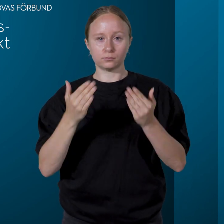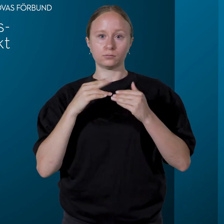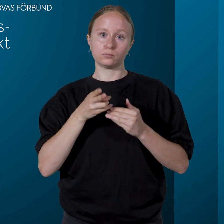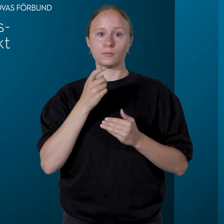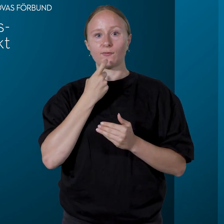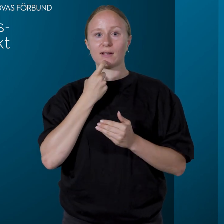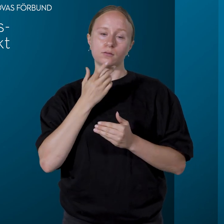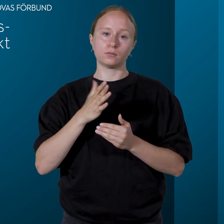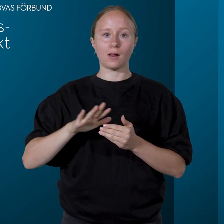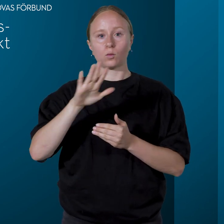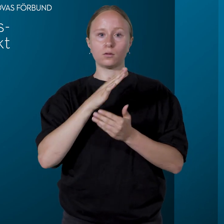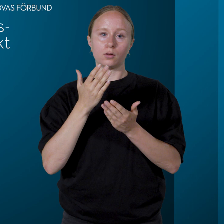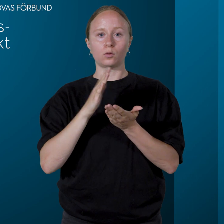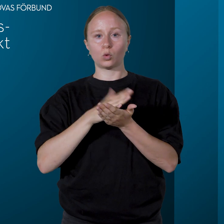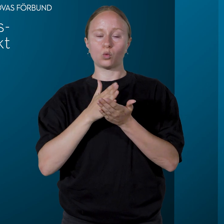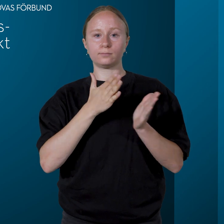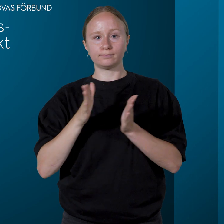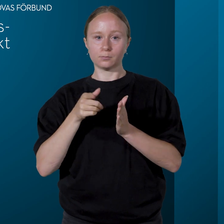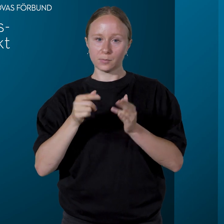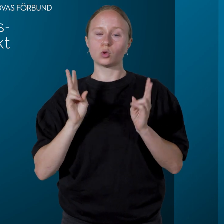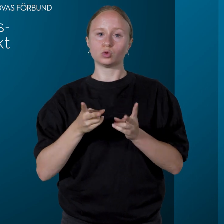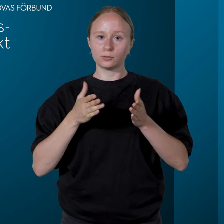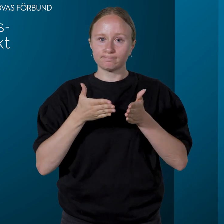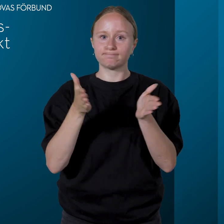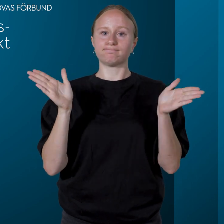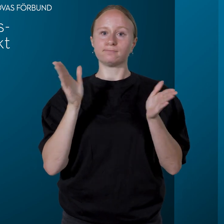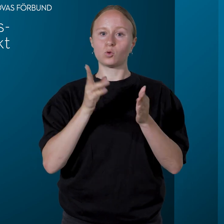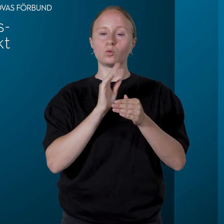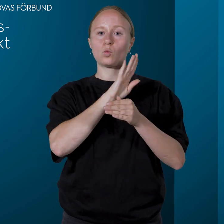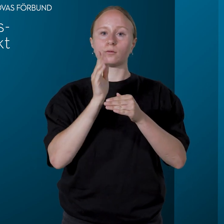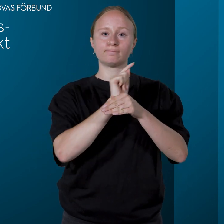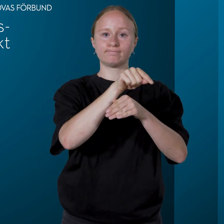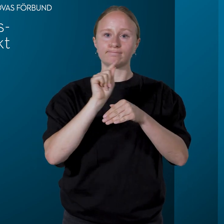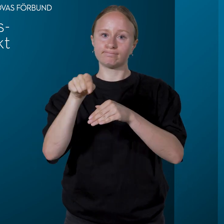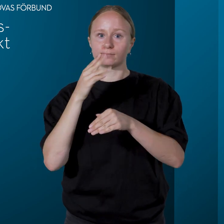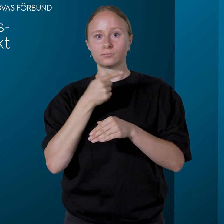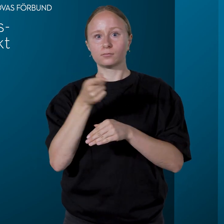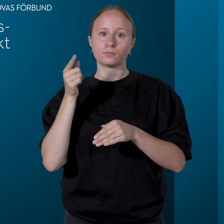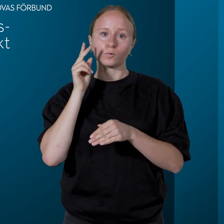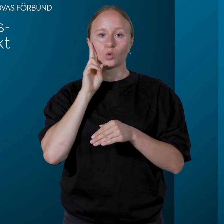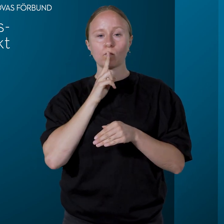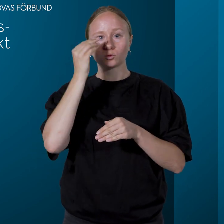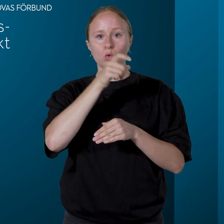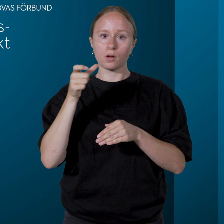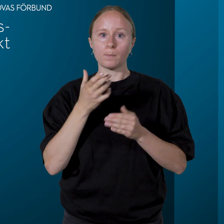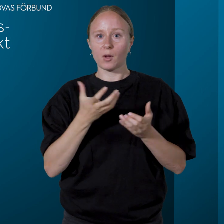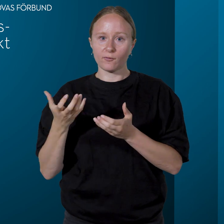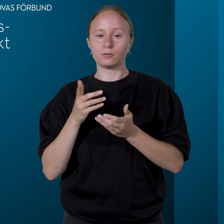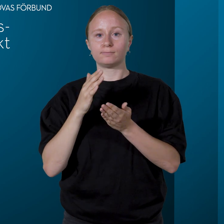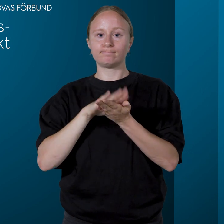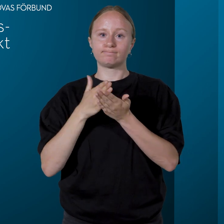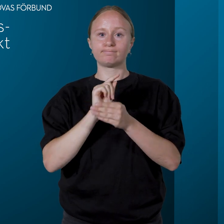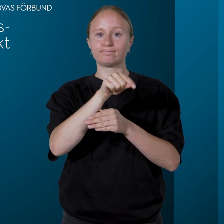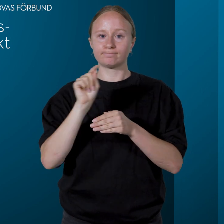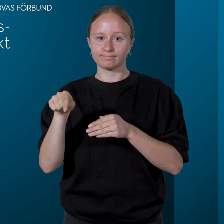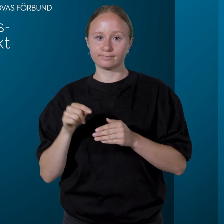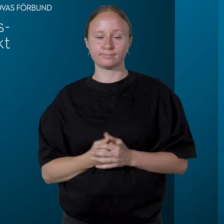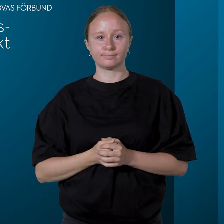och därför bör nationella tolknings- arrangemang även omfatta döva studerande.